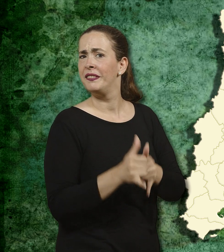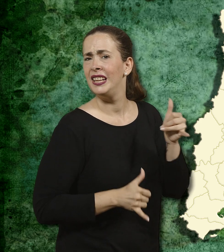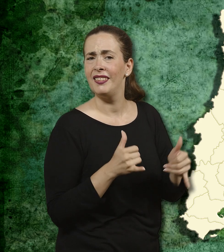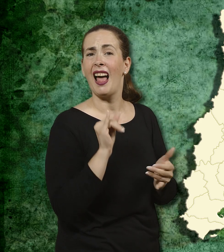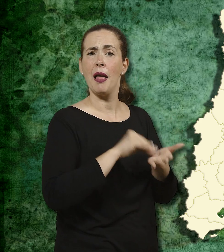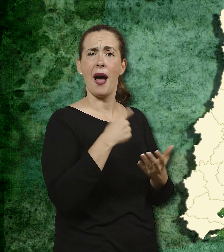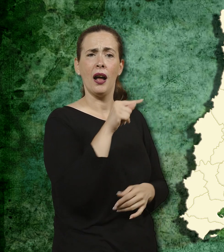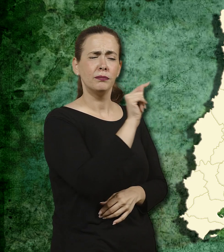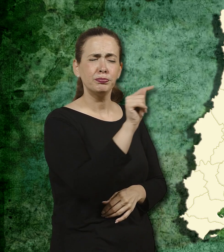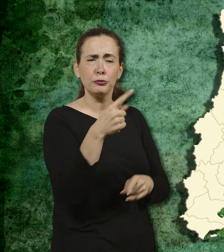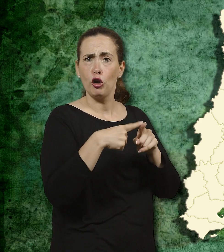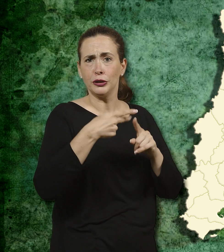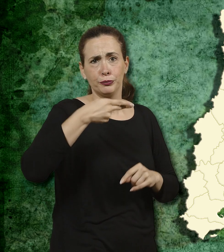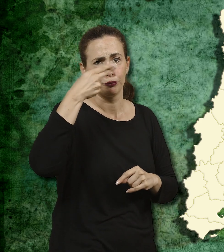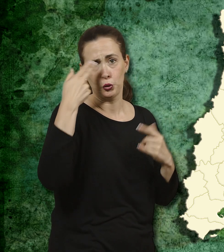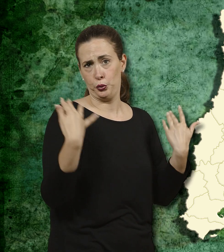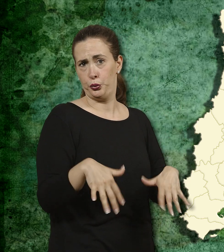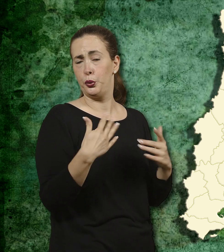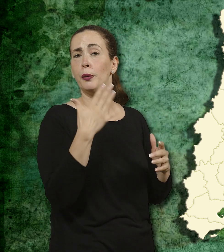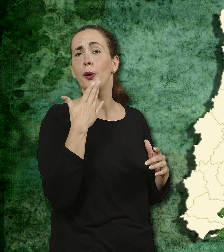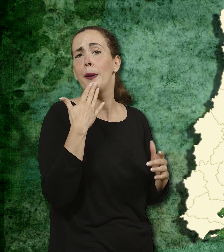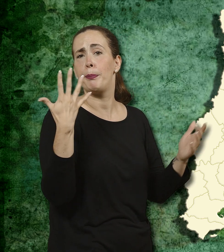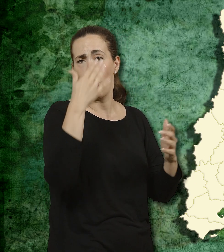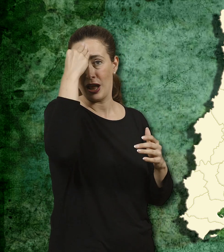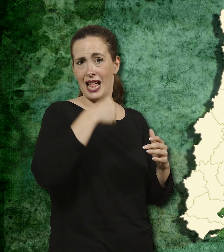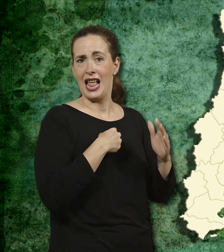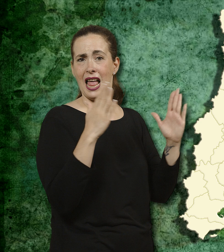a peu o en bicicleta, amb indrets de gran interès,